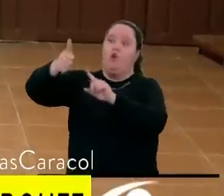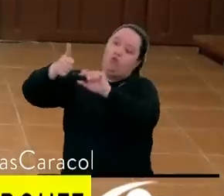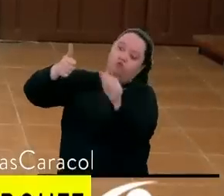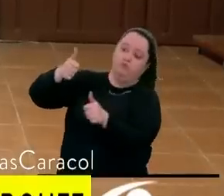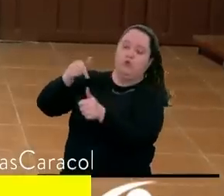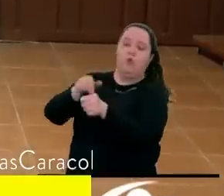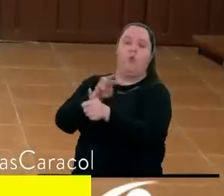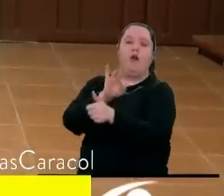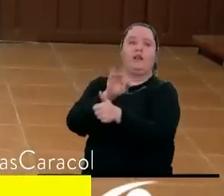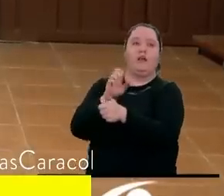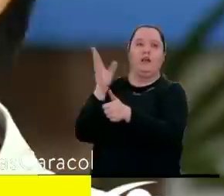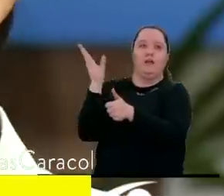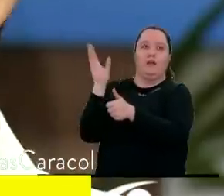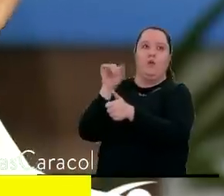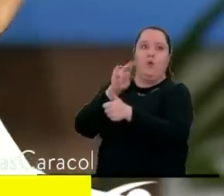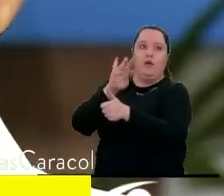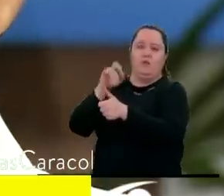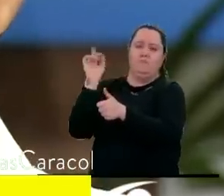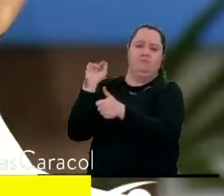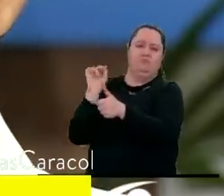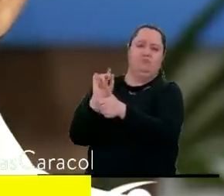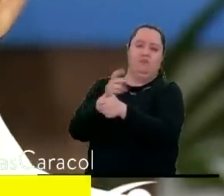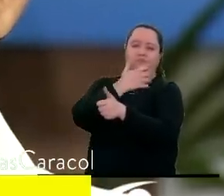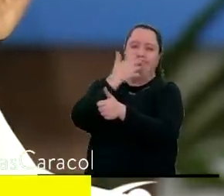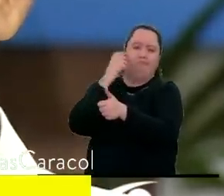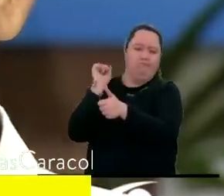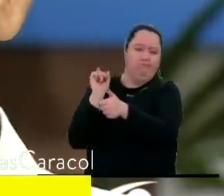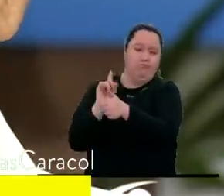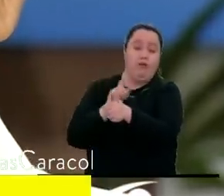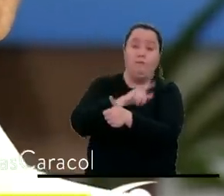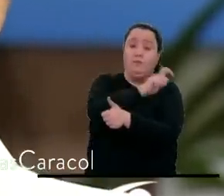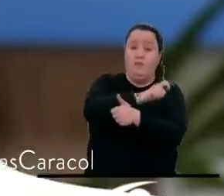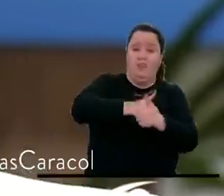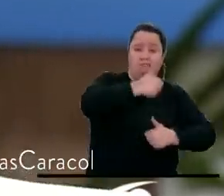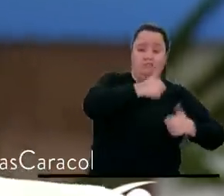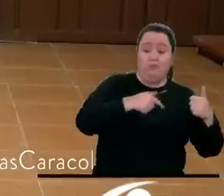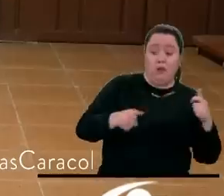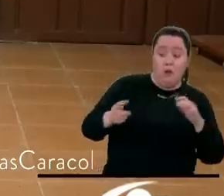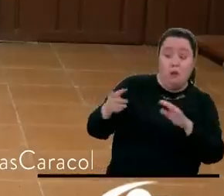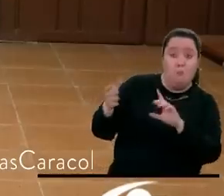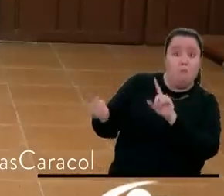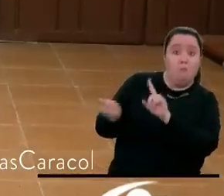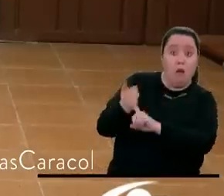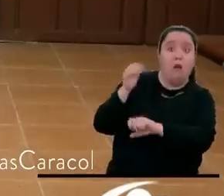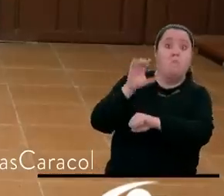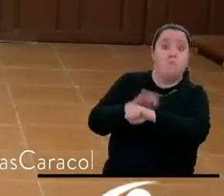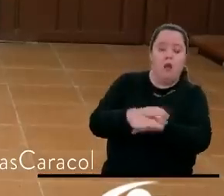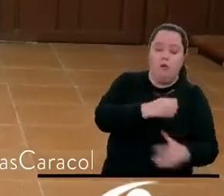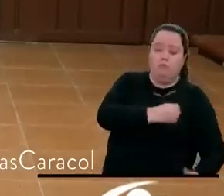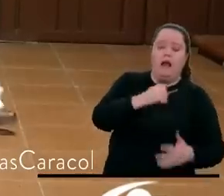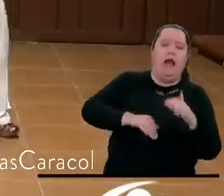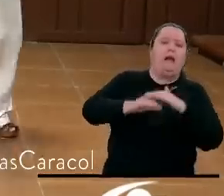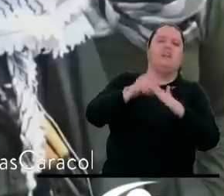limítrofe, entre los estados de apure Bolívar, siguiente la línea de mando es Alias Walter